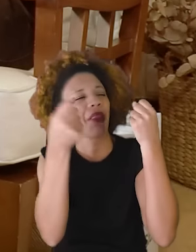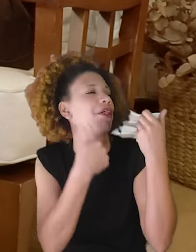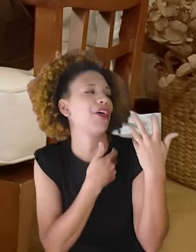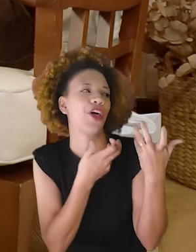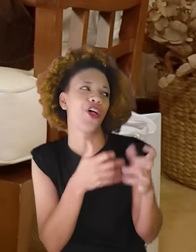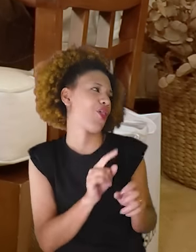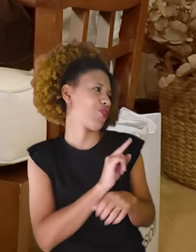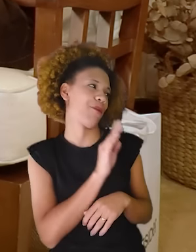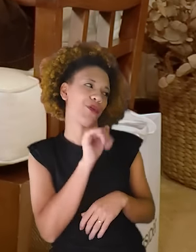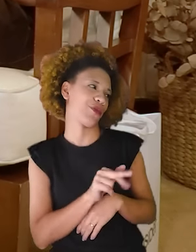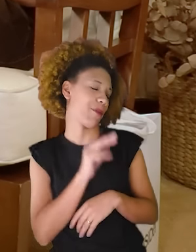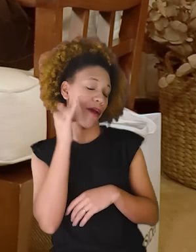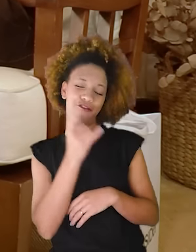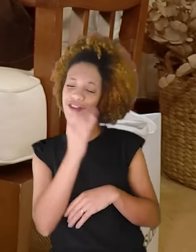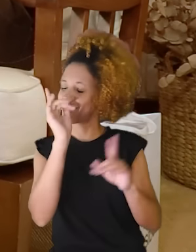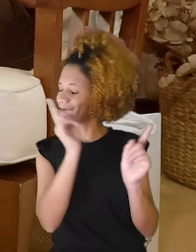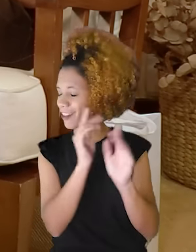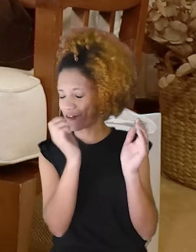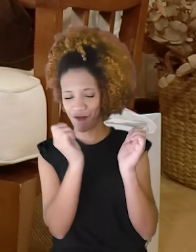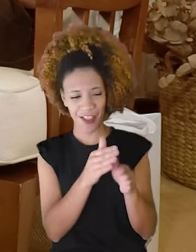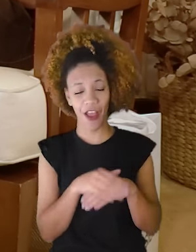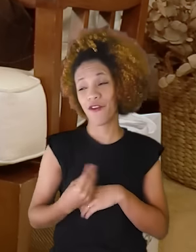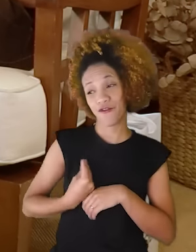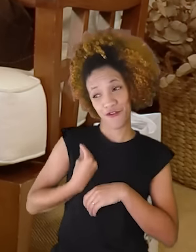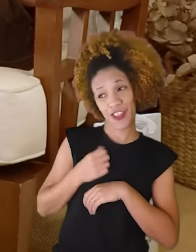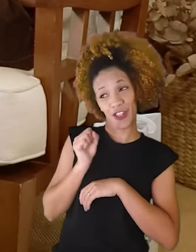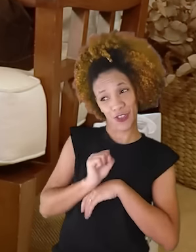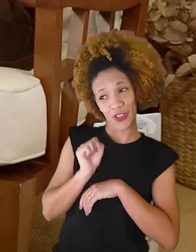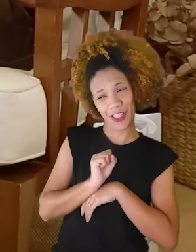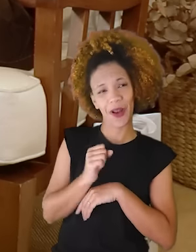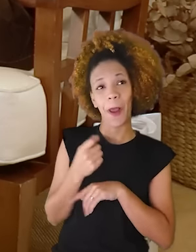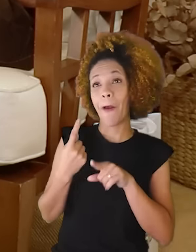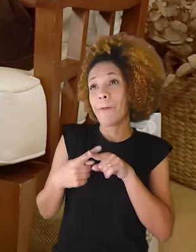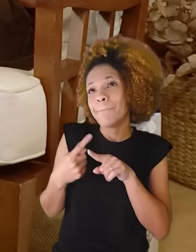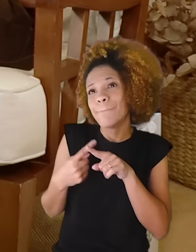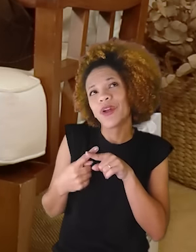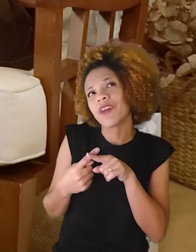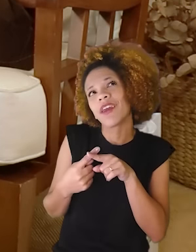posso ir no teu bar Nem [ __ ] mas acho que a vida de solteiro realmente te porque aí você vai você